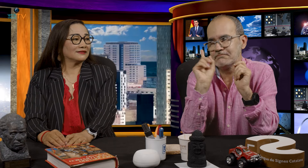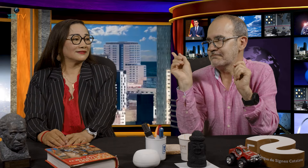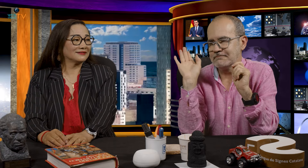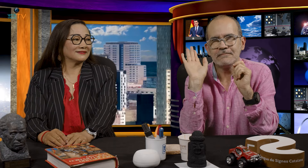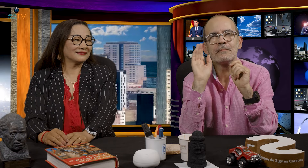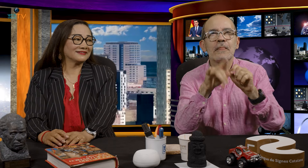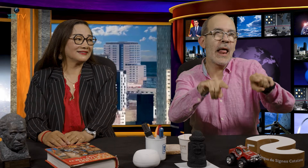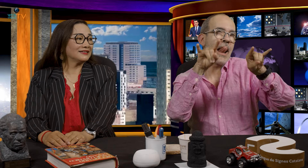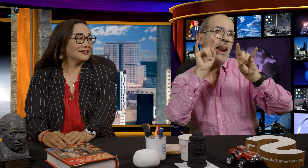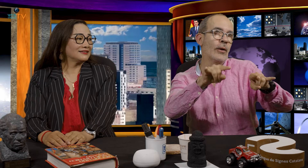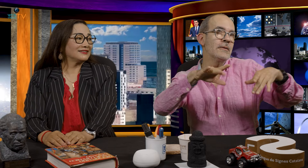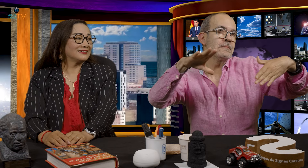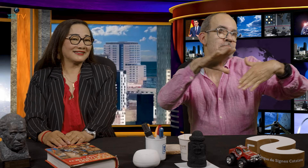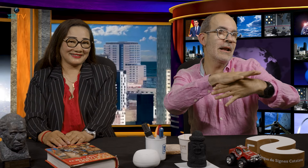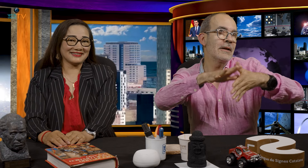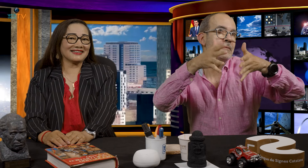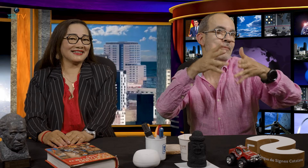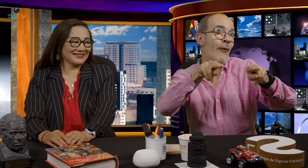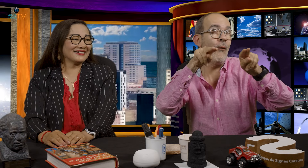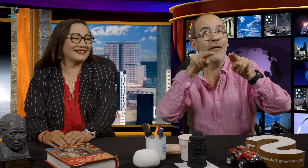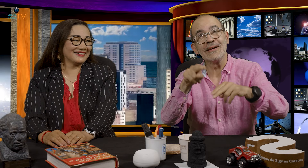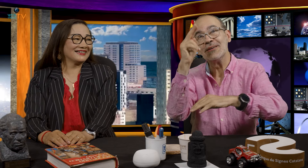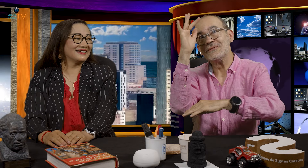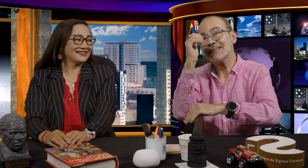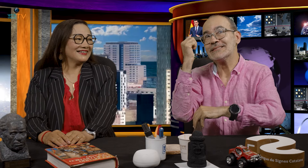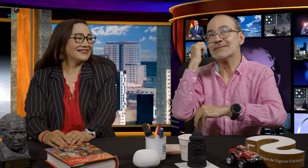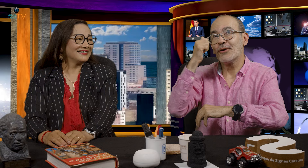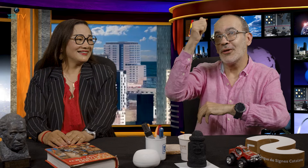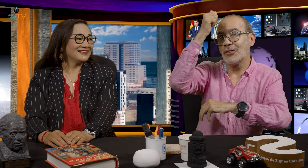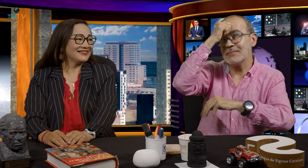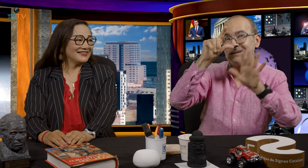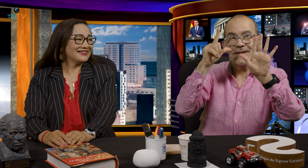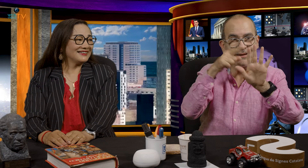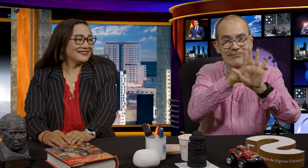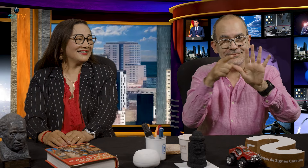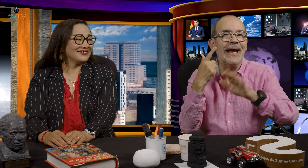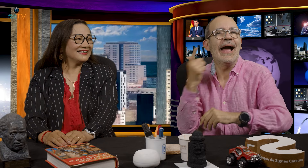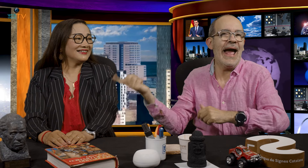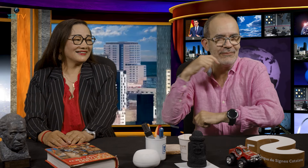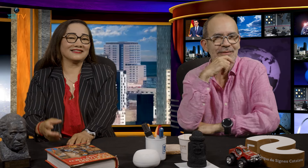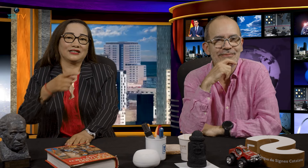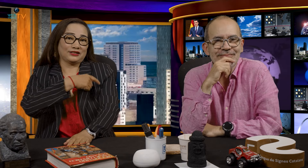Ya lo tengo: Lunes, martes, miércoles, jueves, viernes, sábado y domingo. Los siete días de la semana. A ver cómo lo haces.